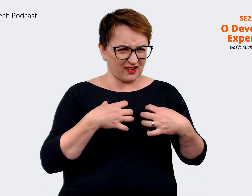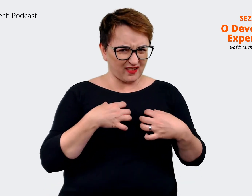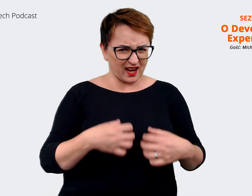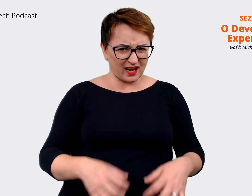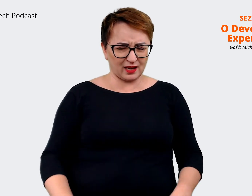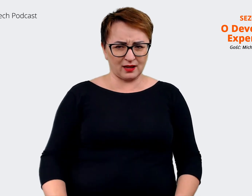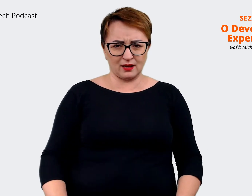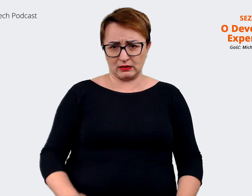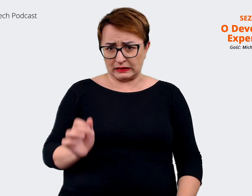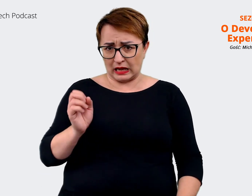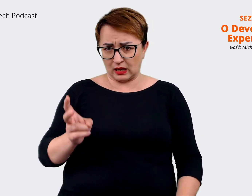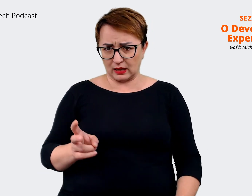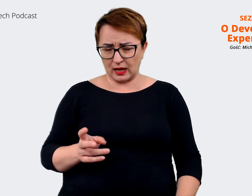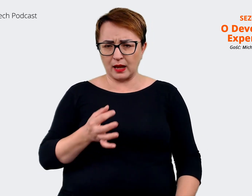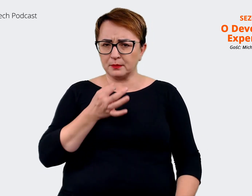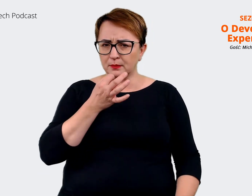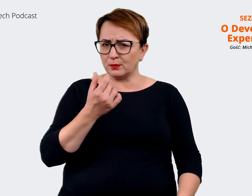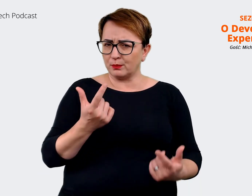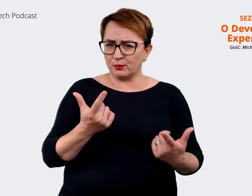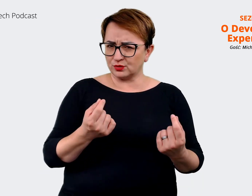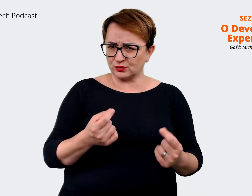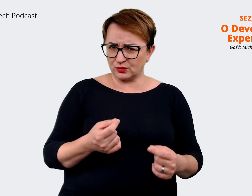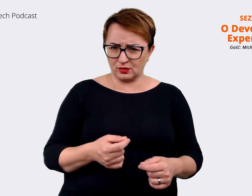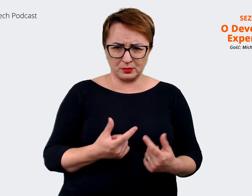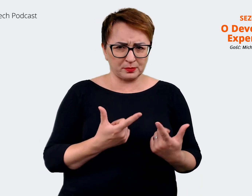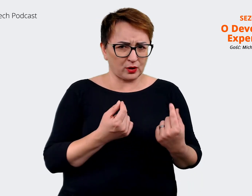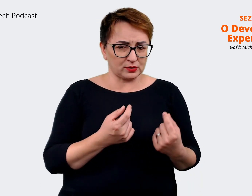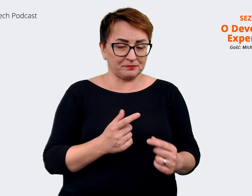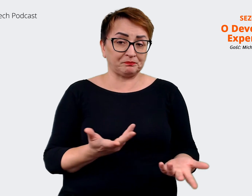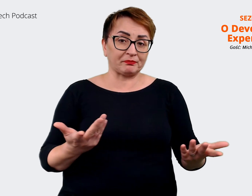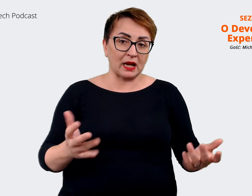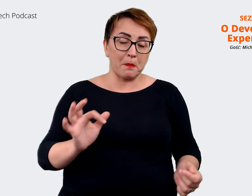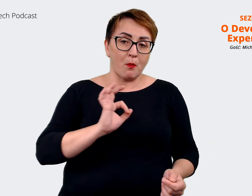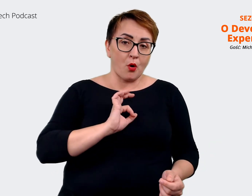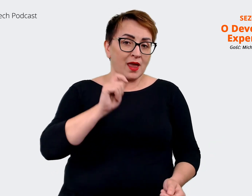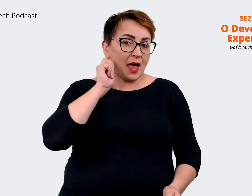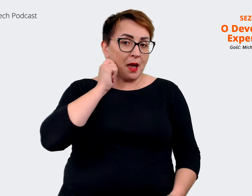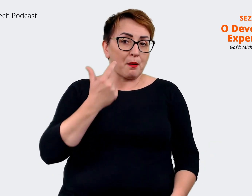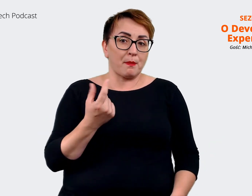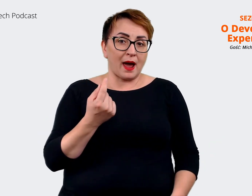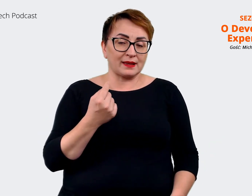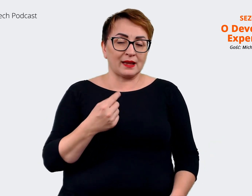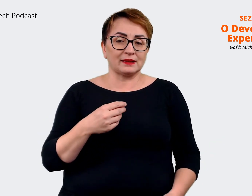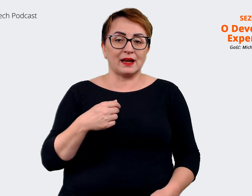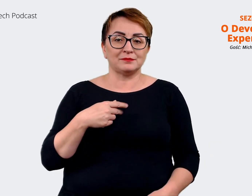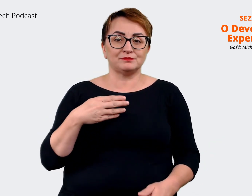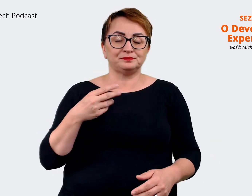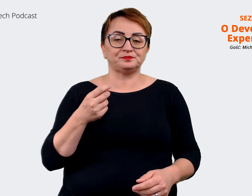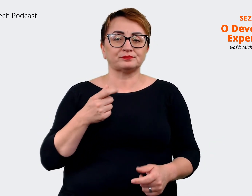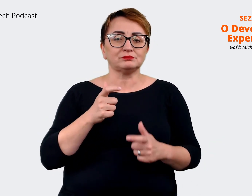Michał: To jest ciekawa historia. Partnerka zaczęła hodować krewetki w akwarium. Może nie